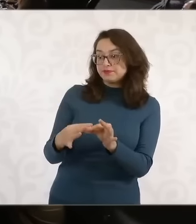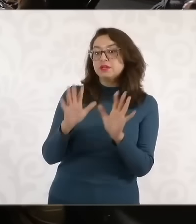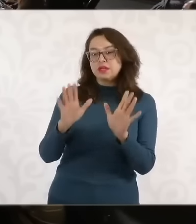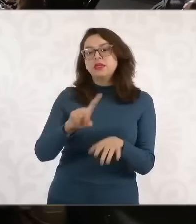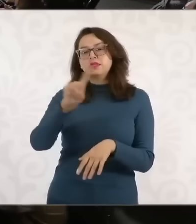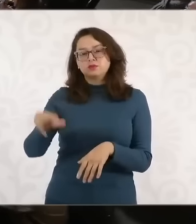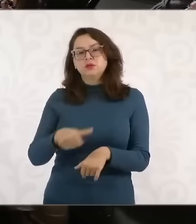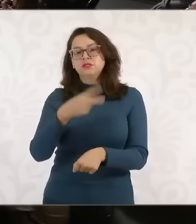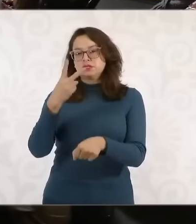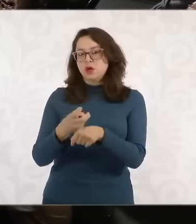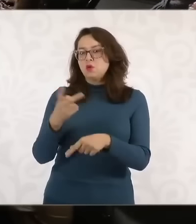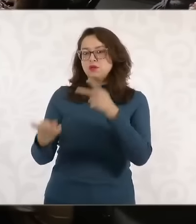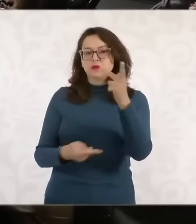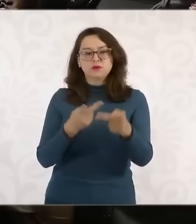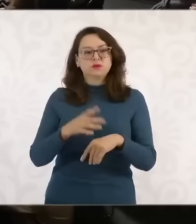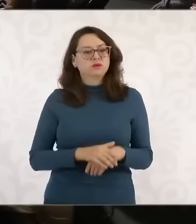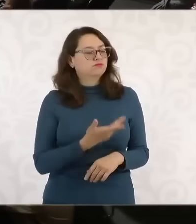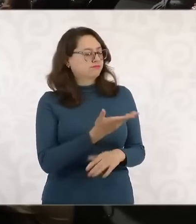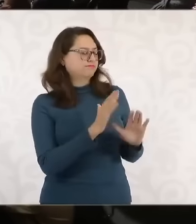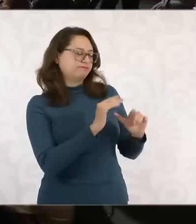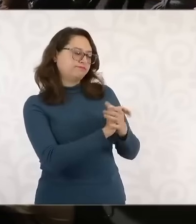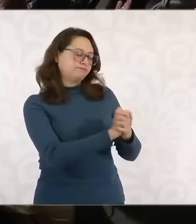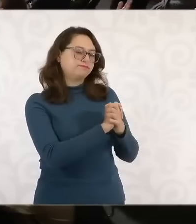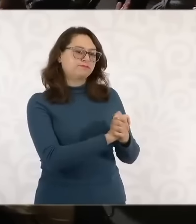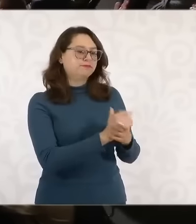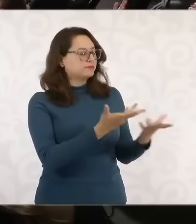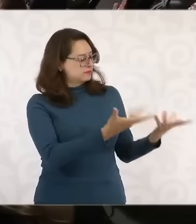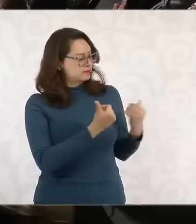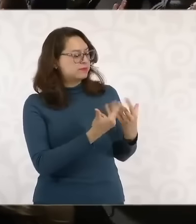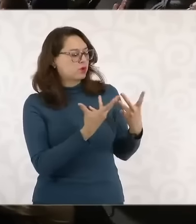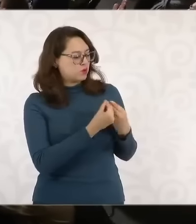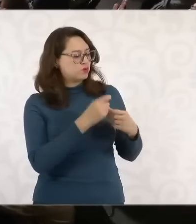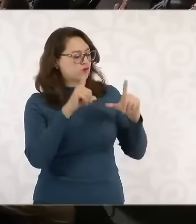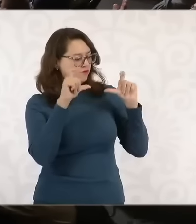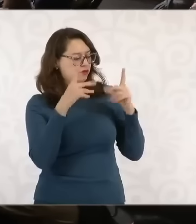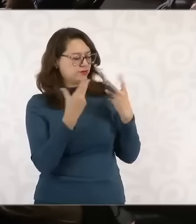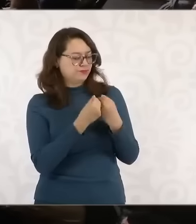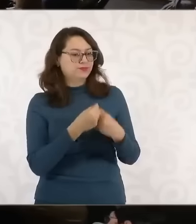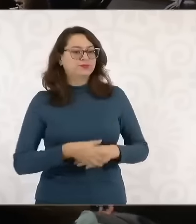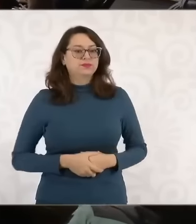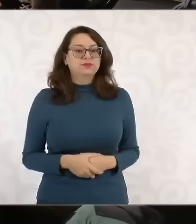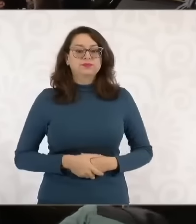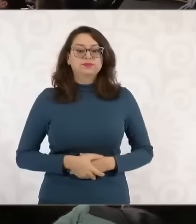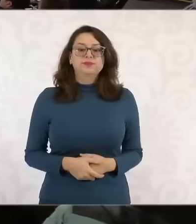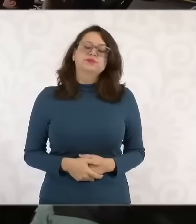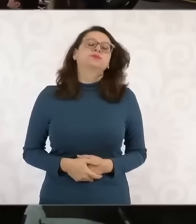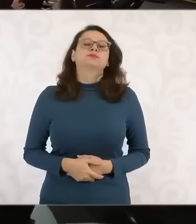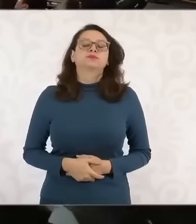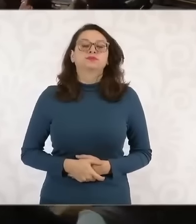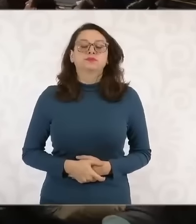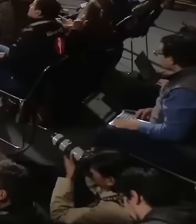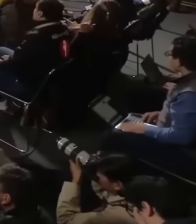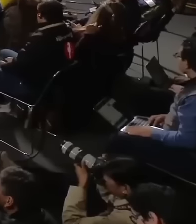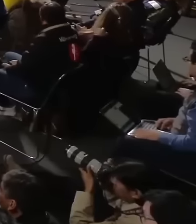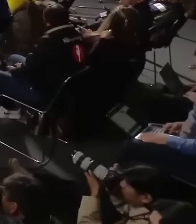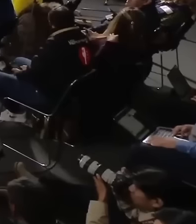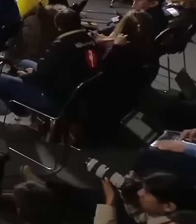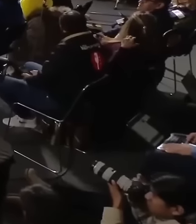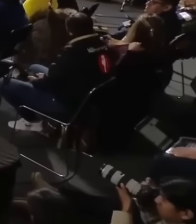preguntas. Nos despedimos para que Muchas gracias. Pásense para acá. Nos tomamos una foto aquí.